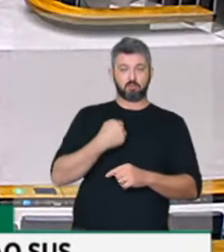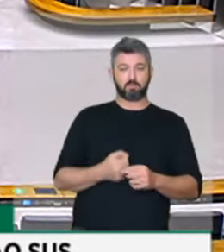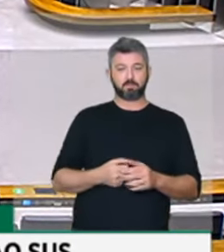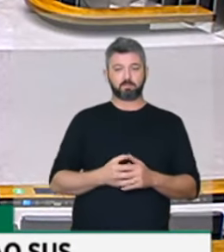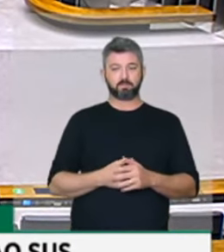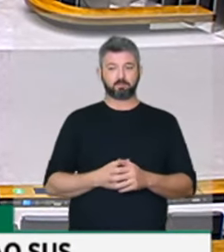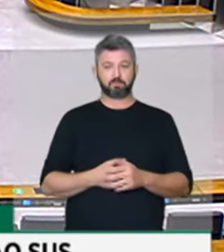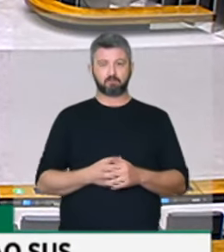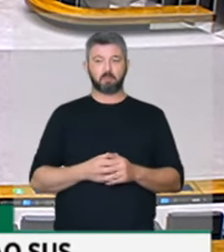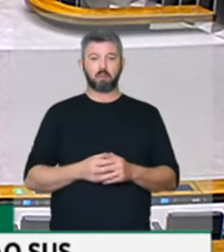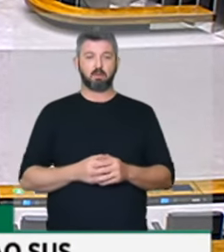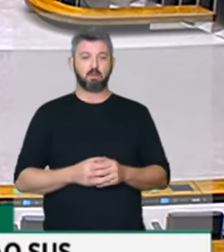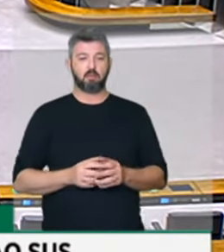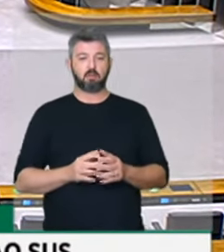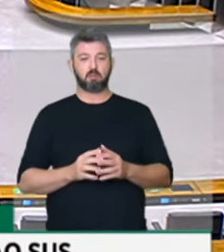PAULO. -- [DEPUTADO]: